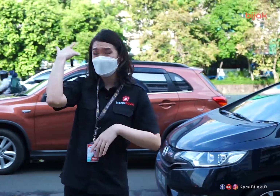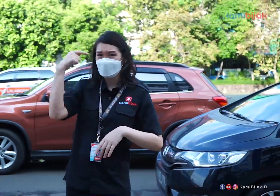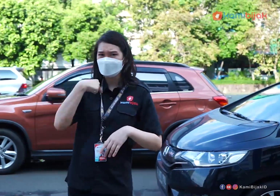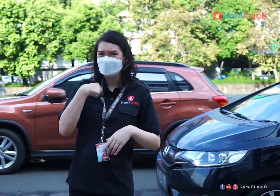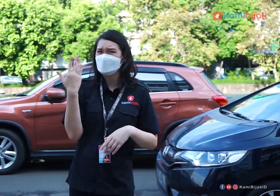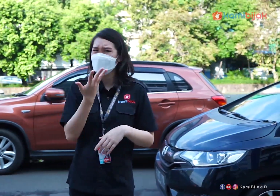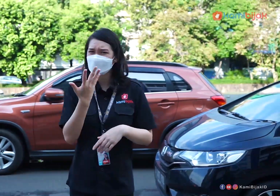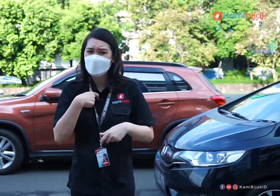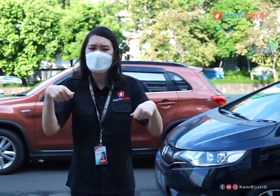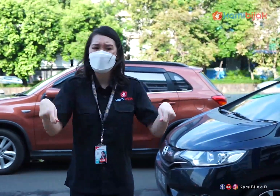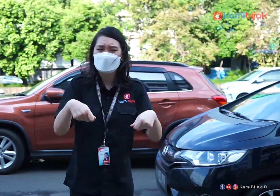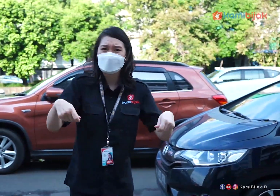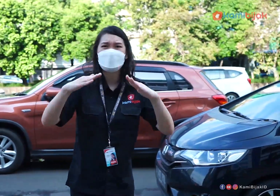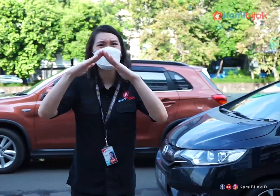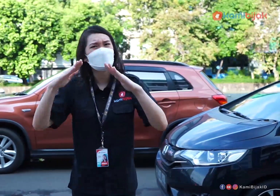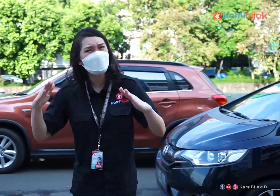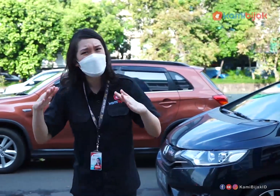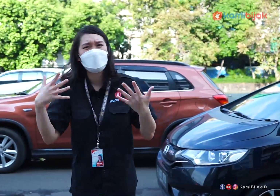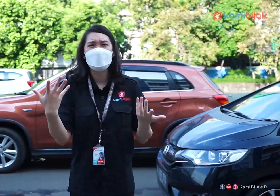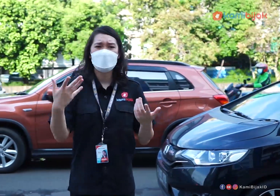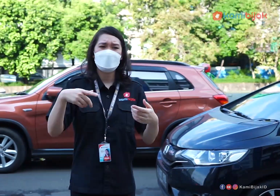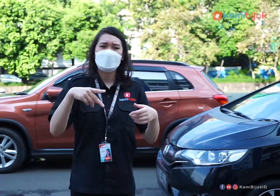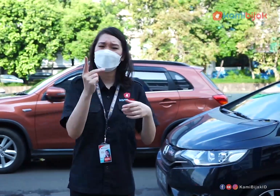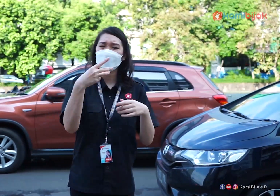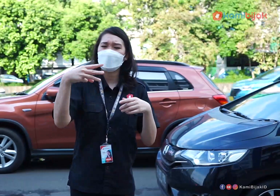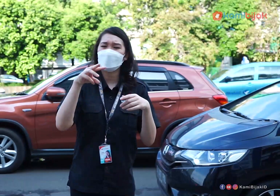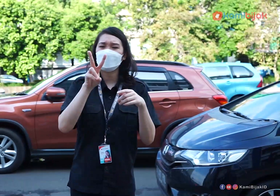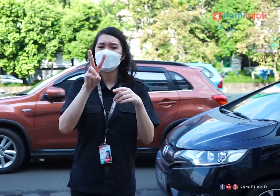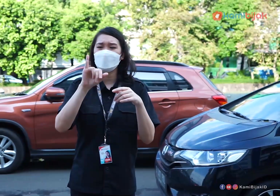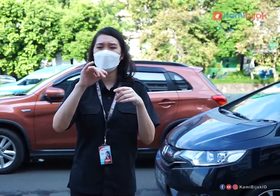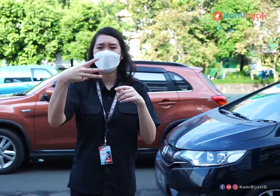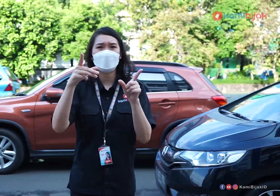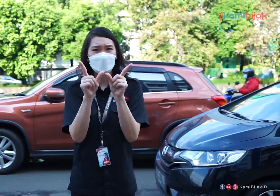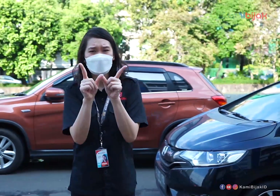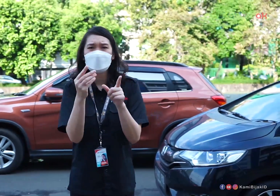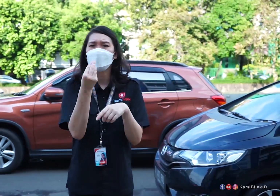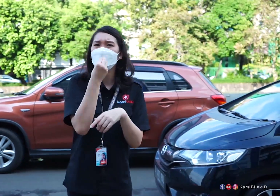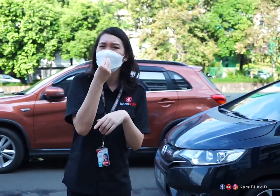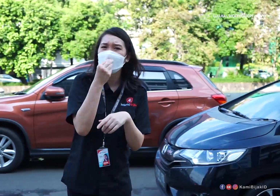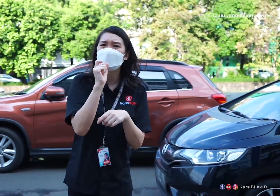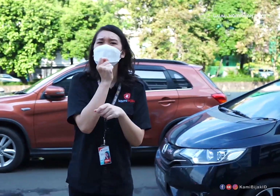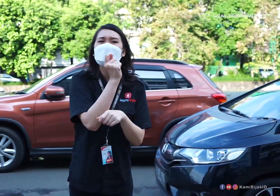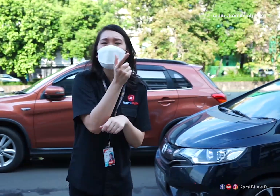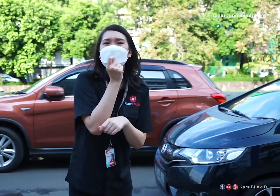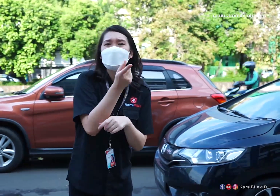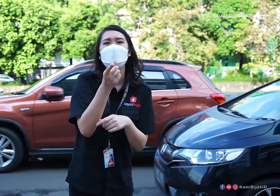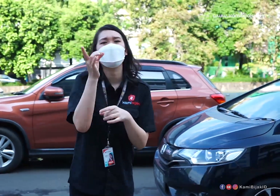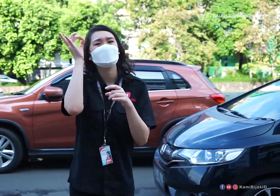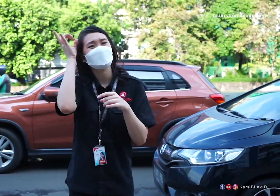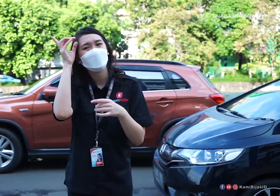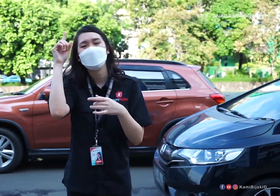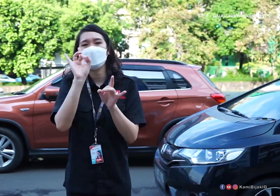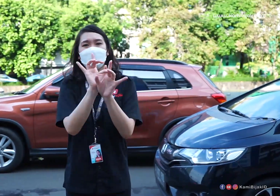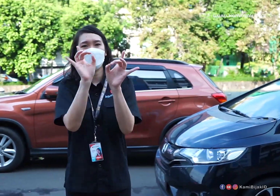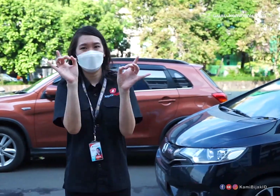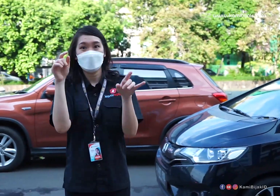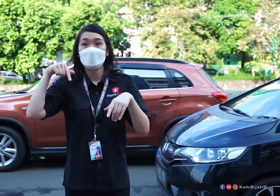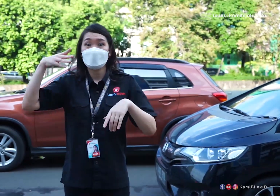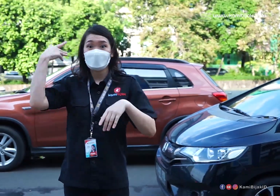Kemarin biasanya saya masak di rumah dan review makanan dari pesanan ojol,